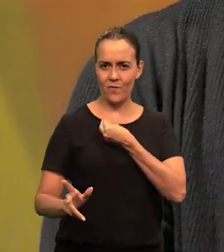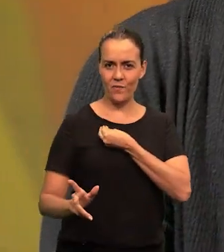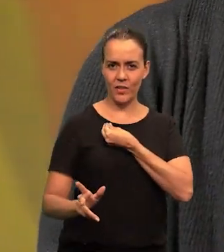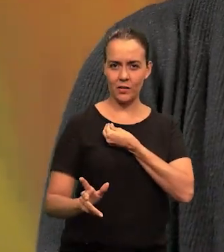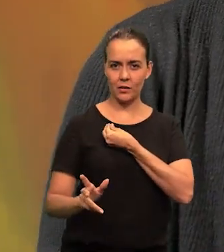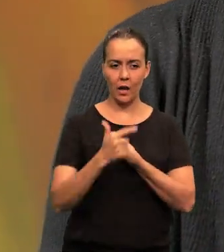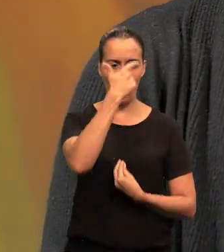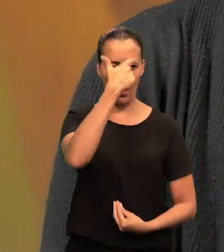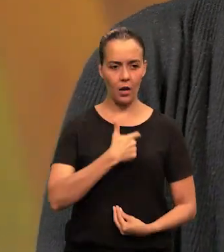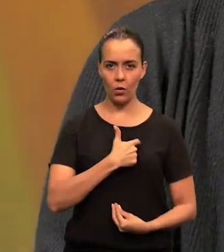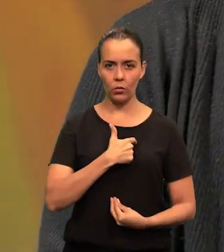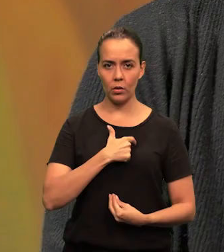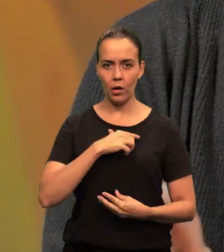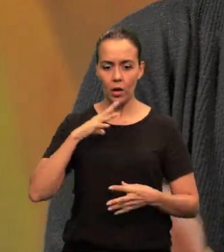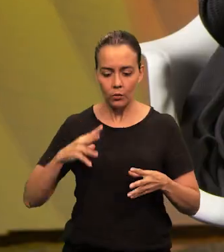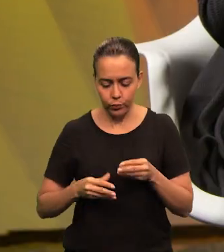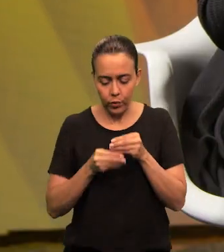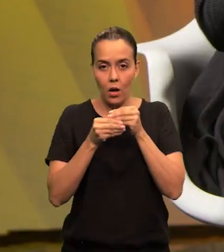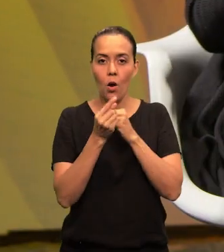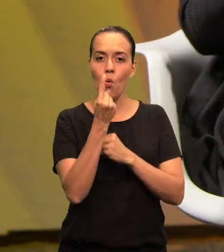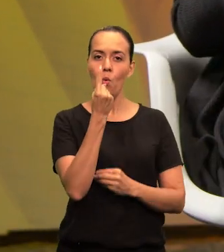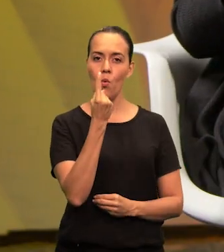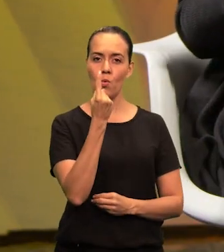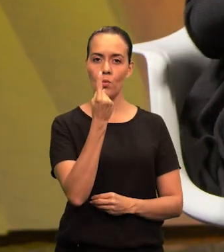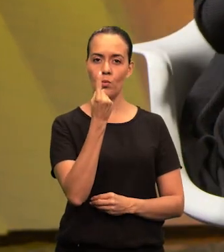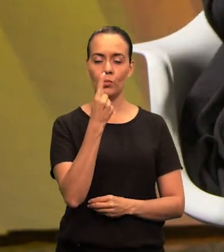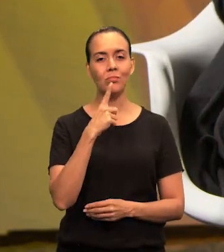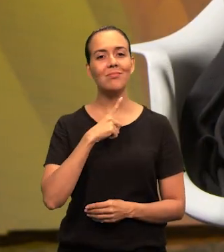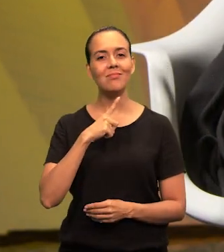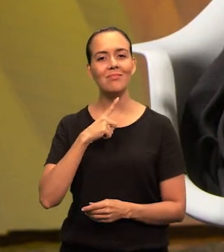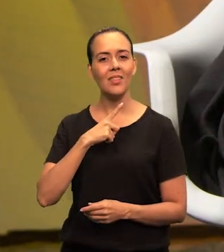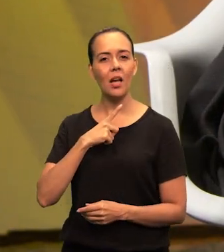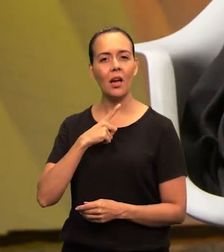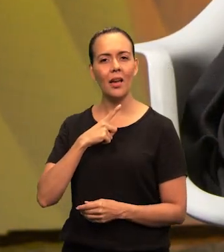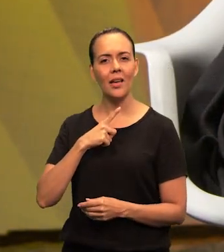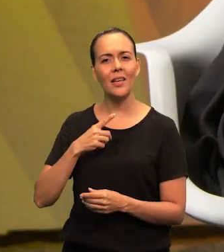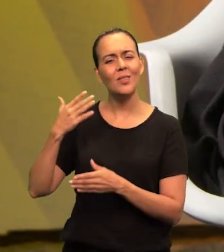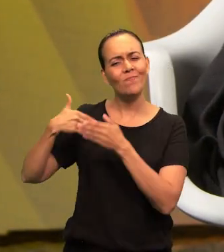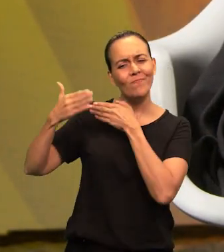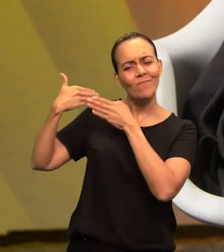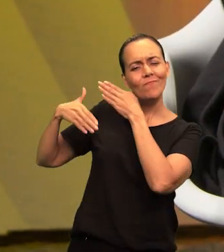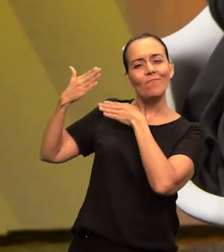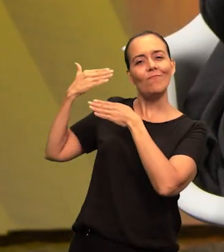Há uma coisa só. Então esse humano que carrega essa vida desde o unicelular,